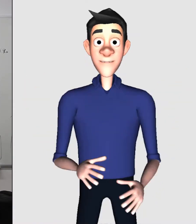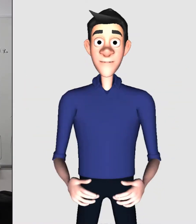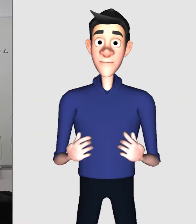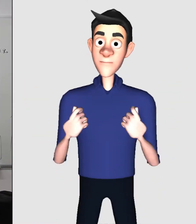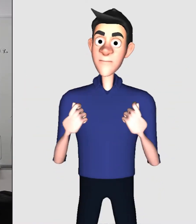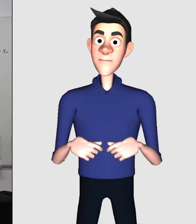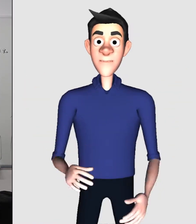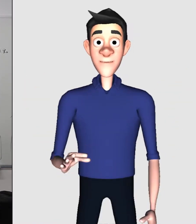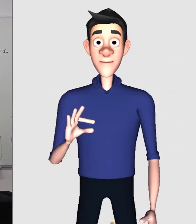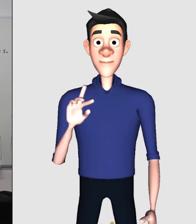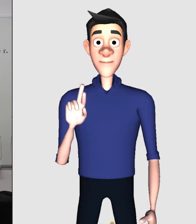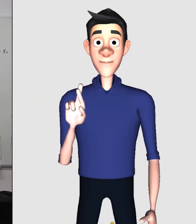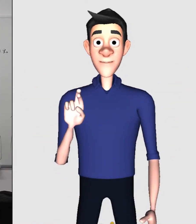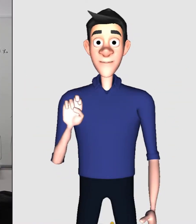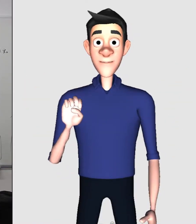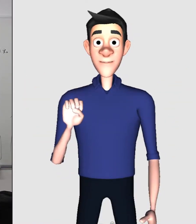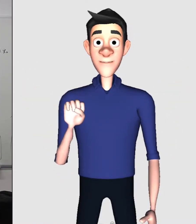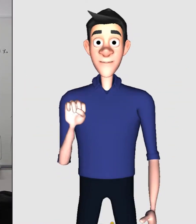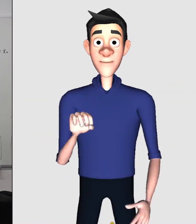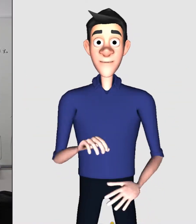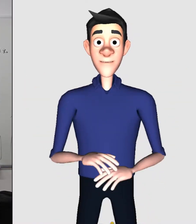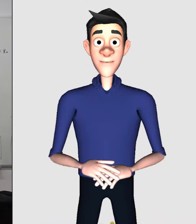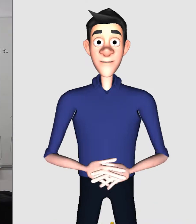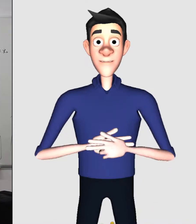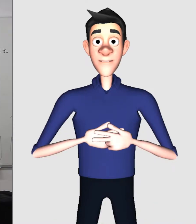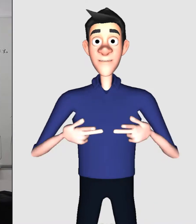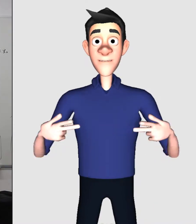Aqui está o x0 e lá está x0 ponto